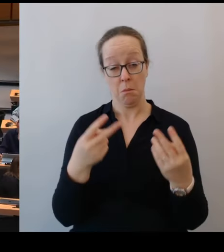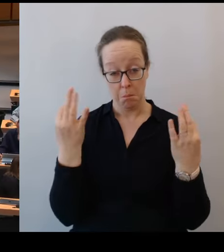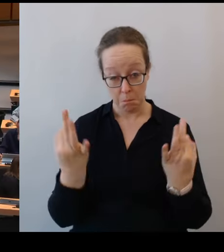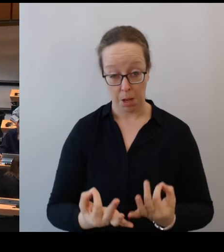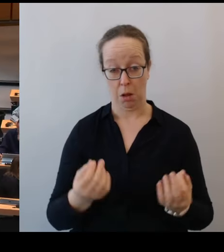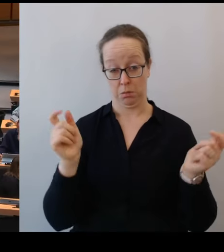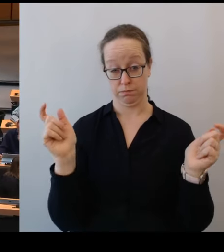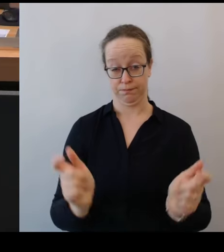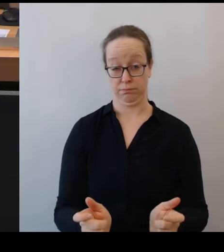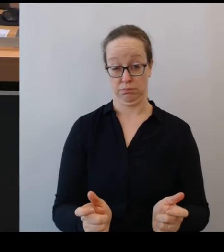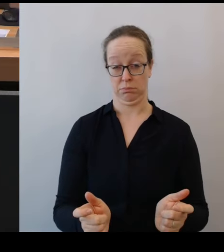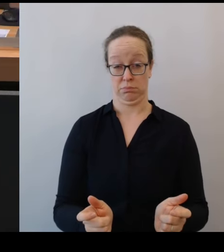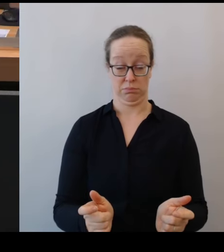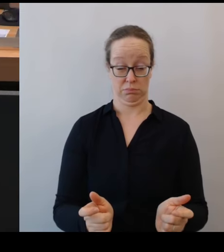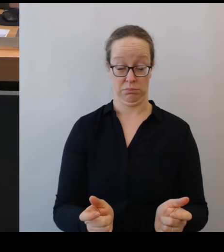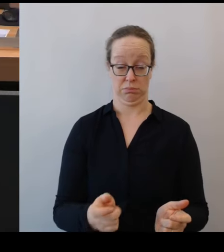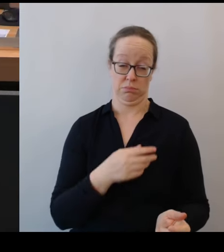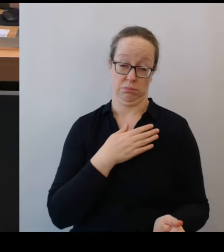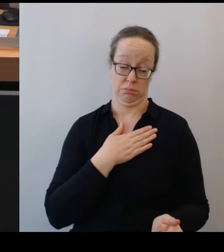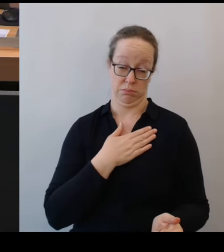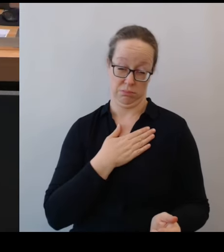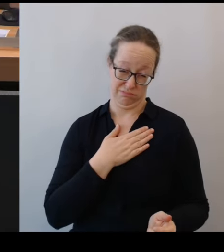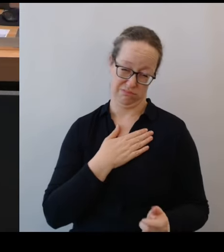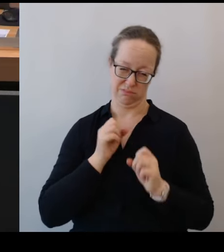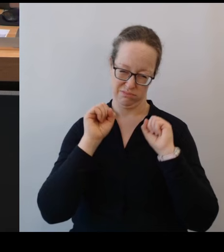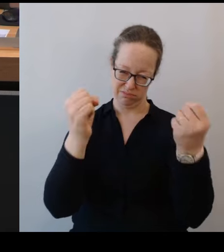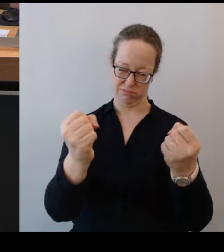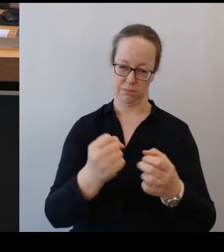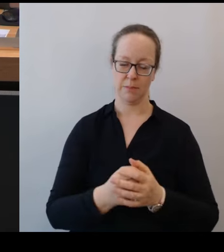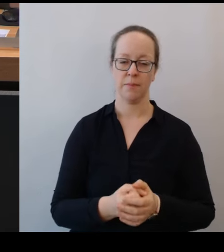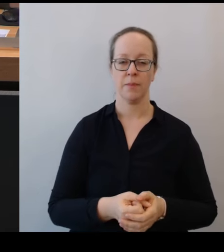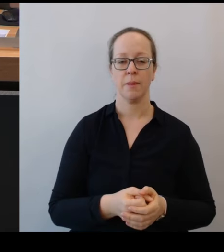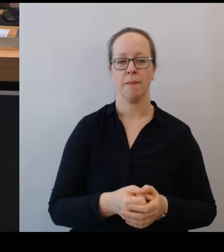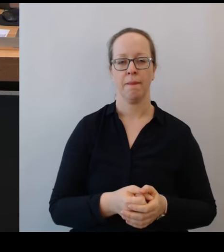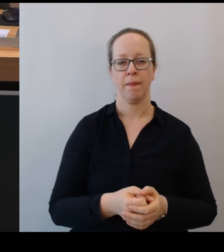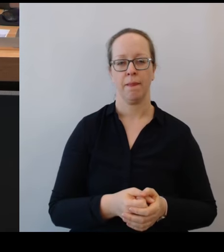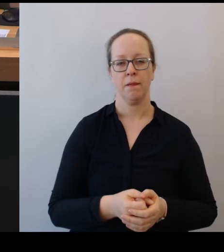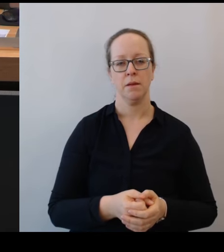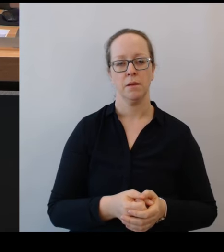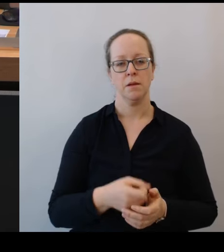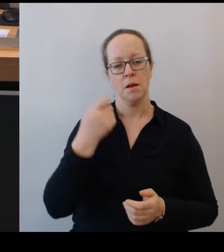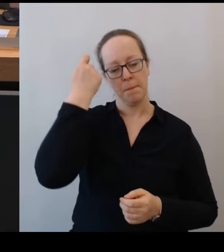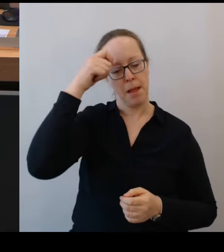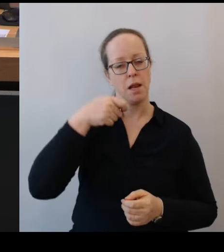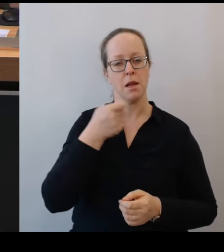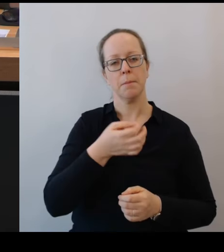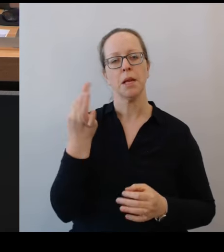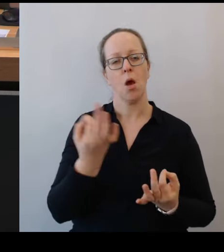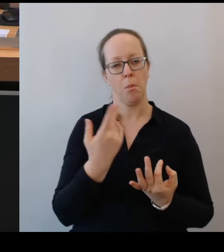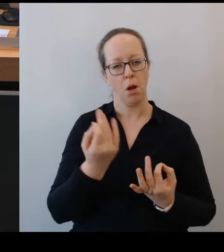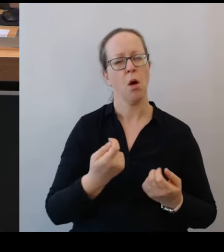Berliner Mieterinnen und Mieter bräuchten vor allem eine Bundesregierung, die endlich ihre Arbeit macht. Man kann es wirklich nicht oft genug sagen Die Bundesregierung aus SPD,